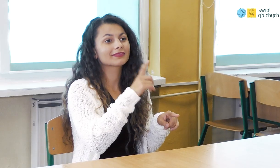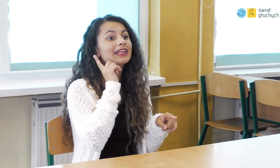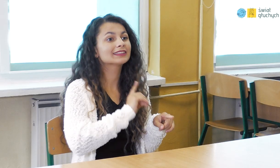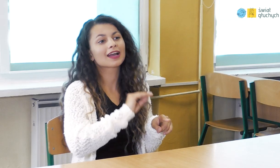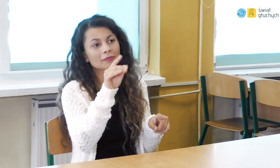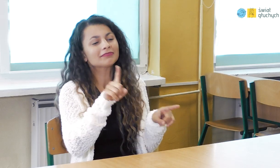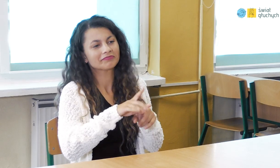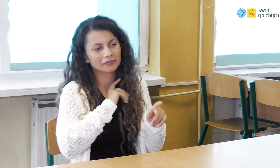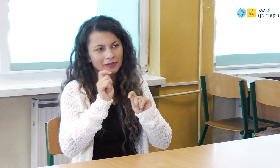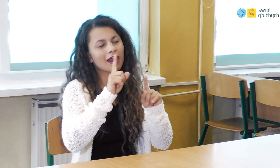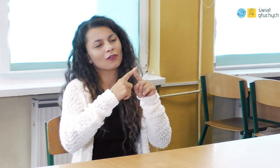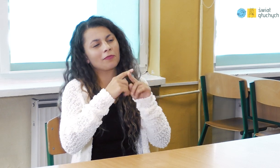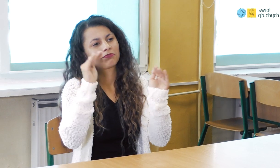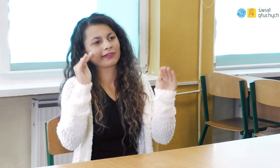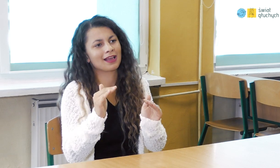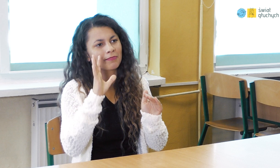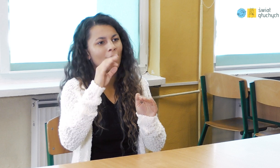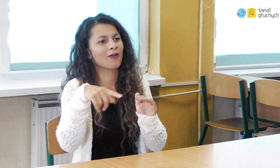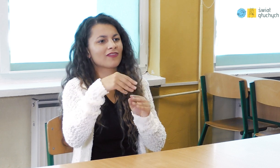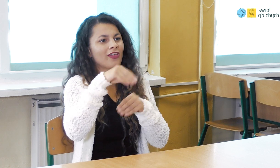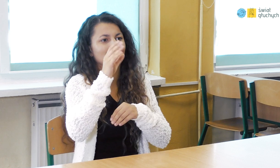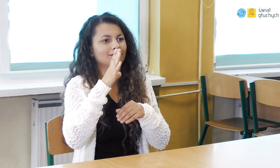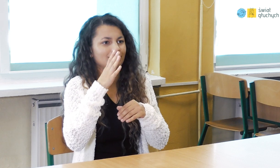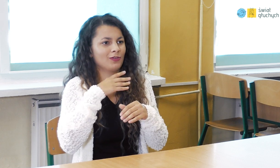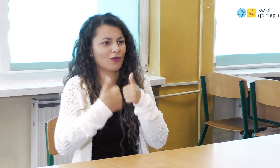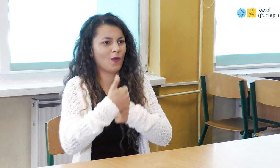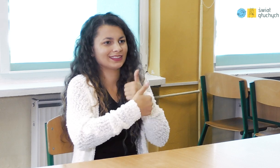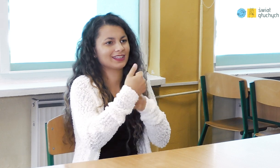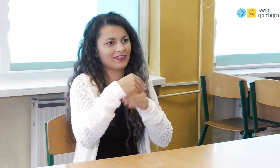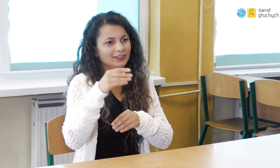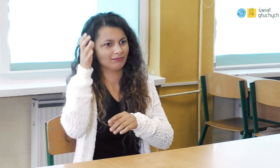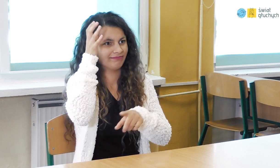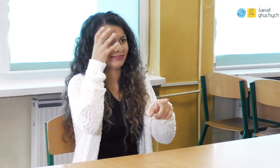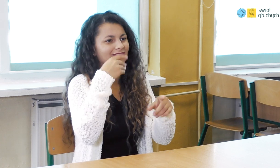W liceum jeździłam na konkursy, ale trochę mniej ze względu na konkurencję.